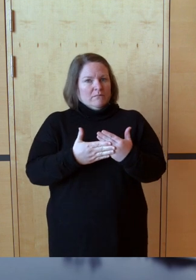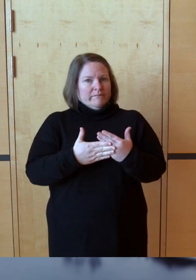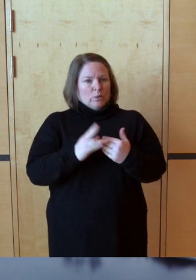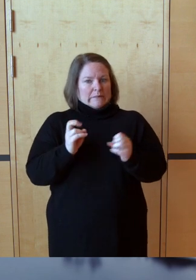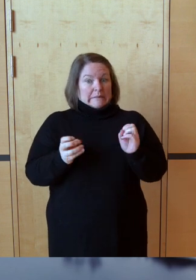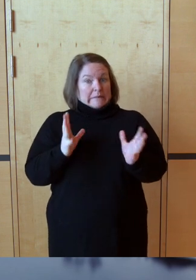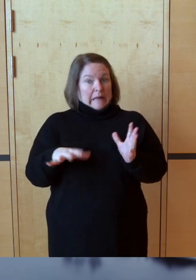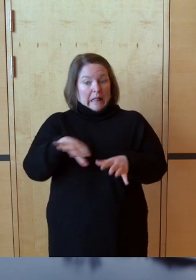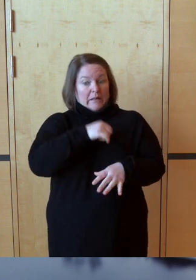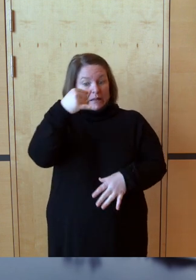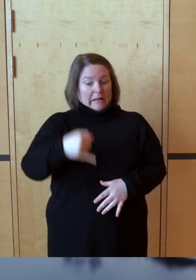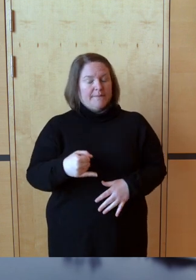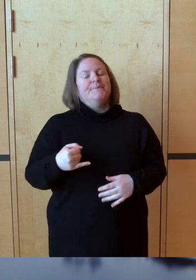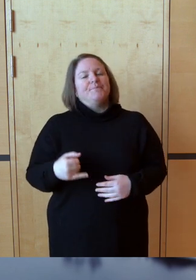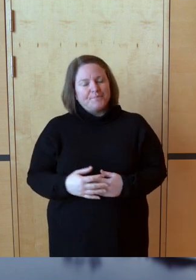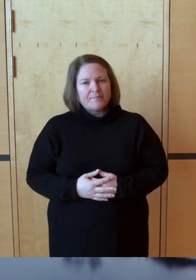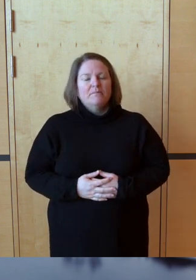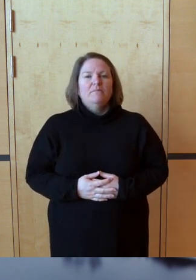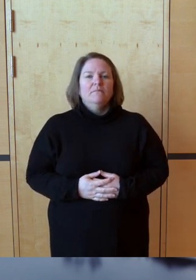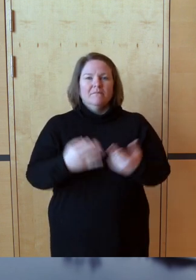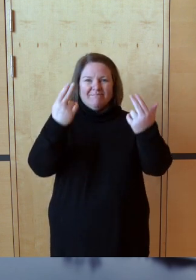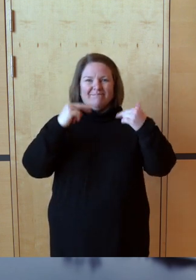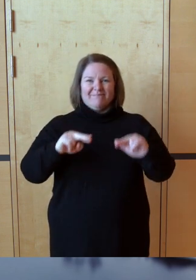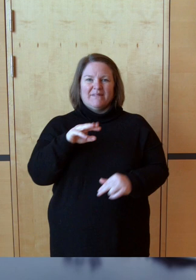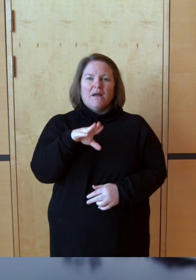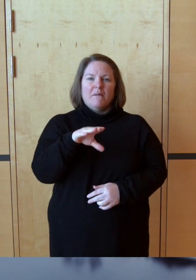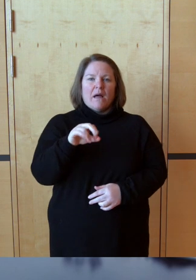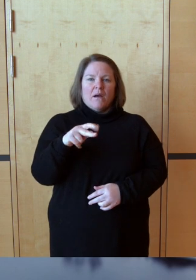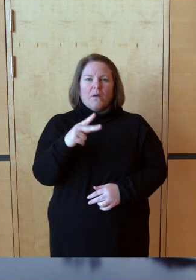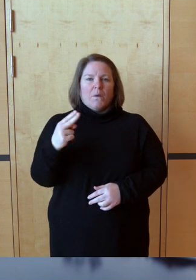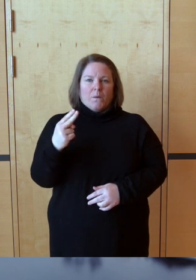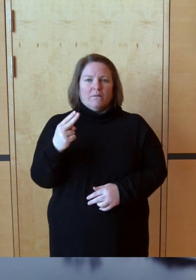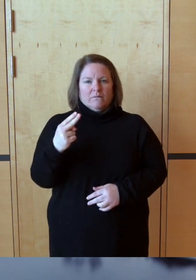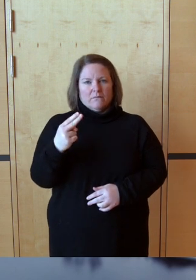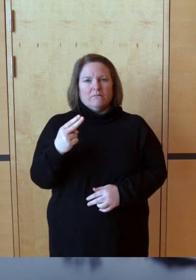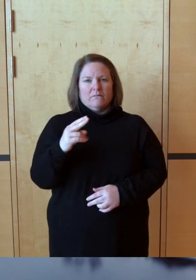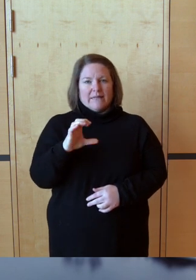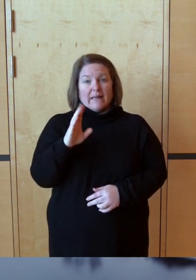Nobel vi har messat Ali Markku Abrahamsson Sverigedemokraternas gruppledare efter kaninen Sundborn